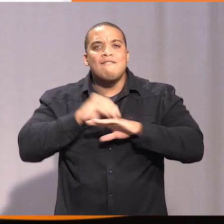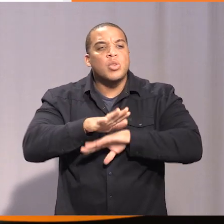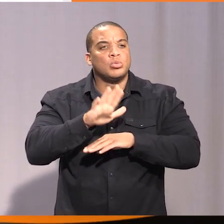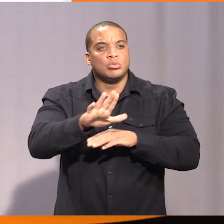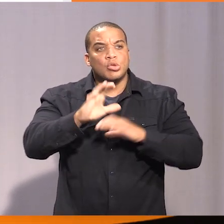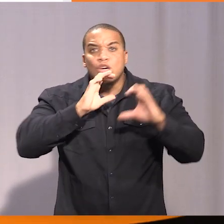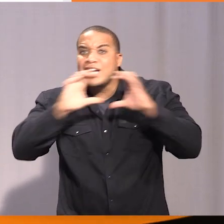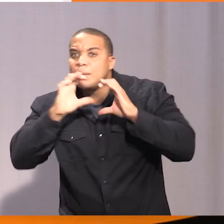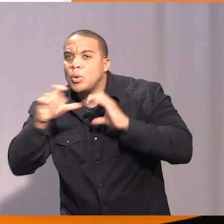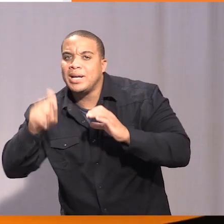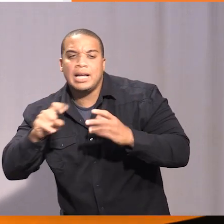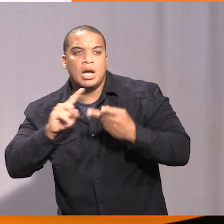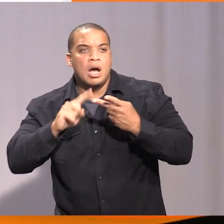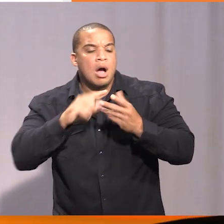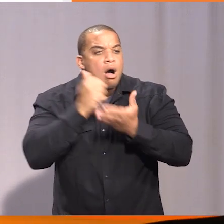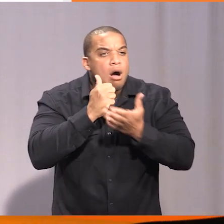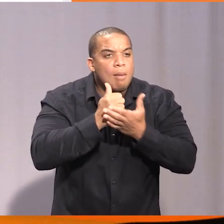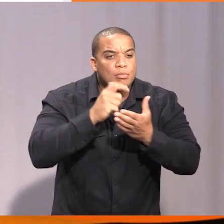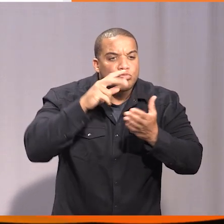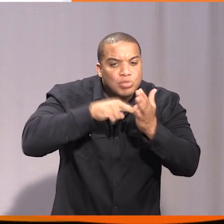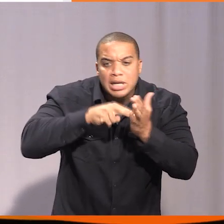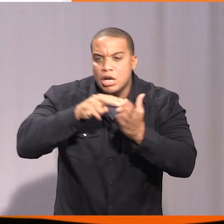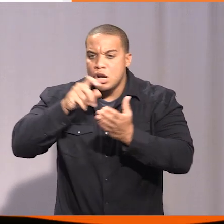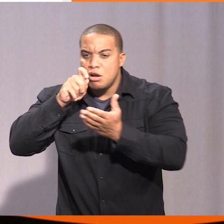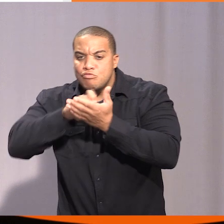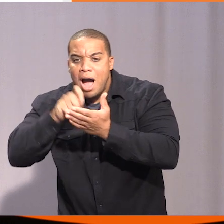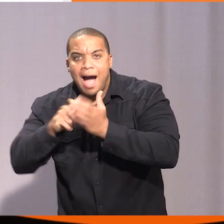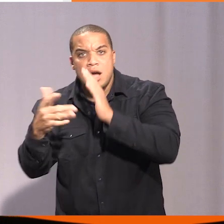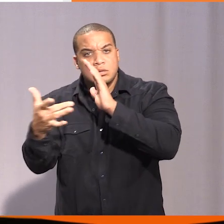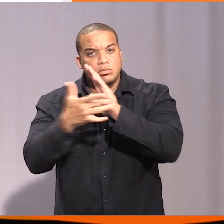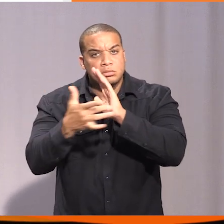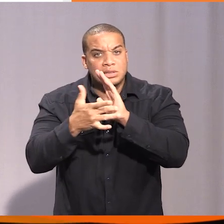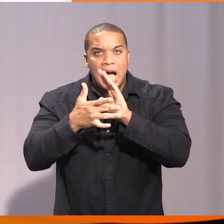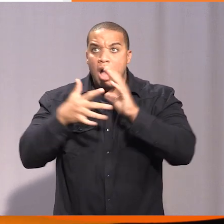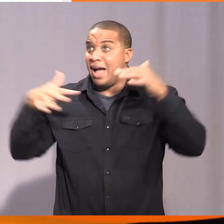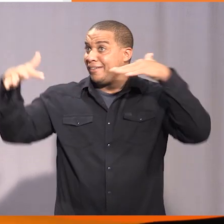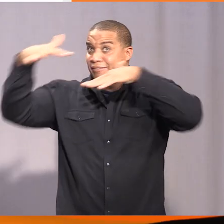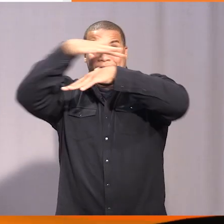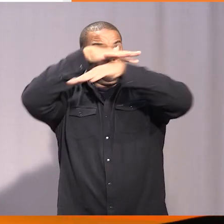discapacidad hacia tareas como comunicación, lectura,